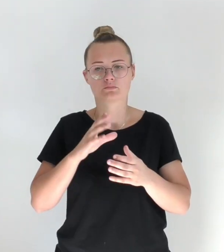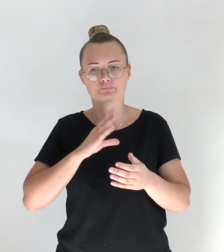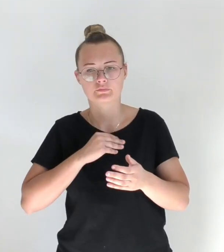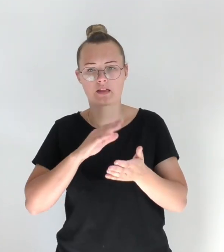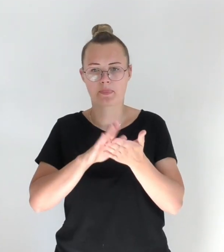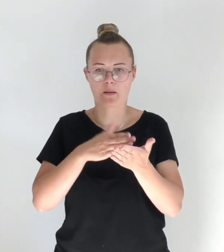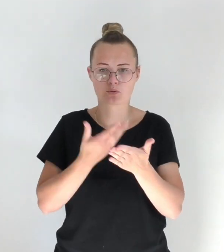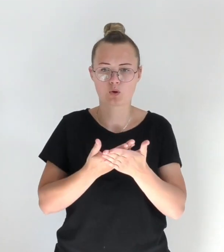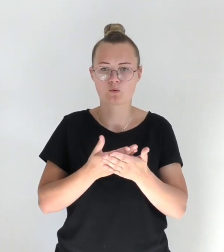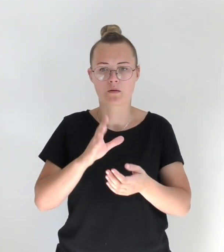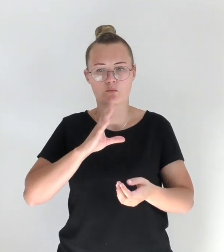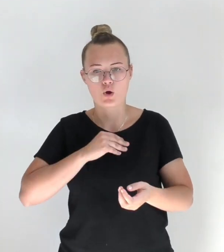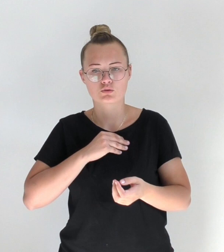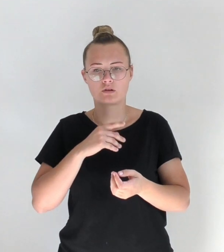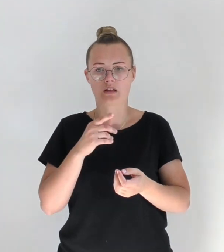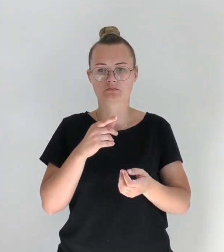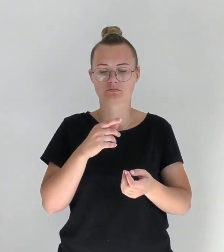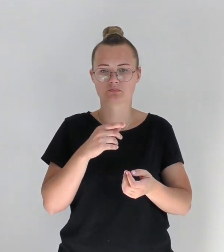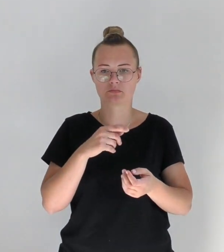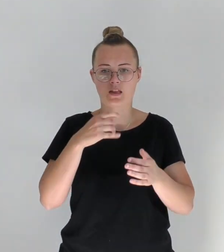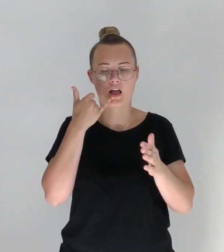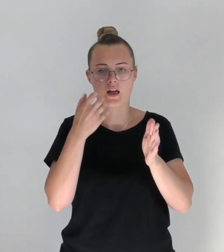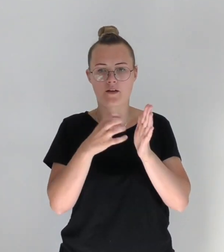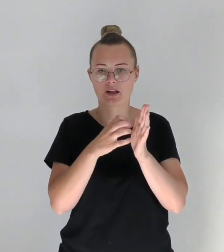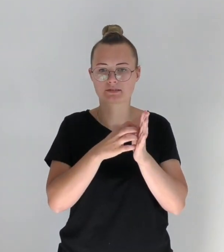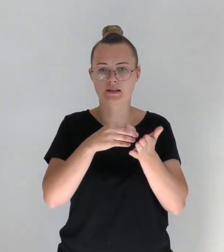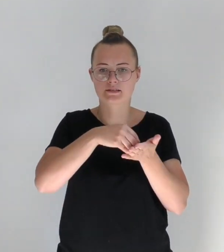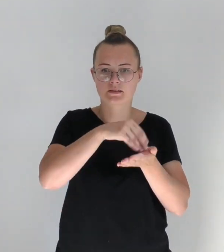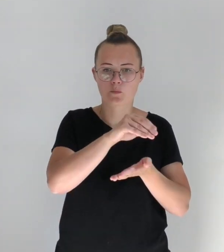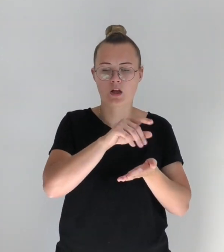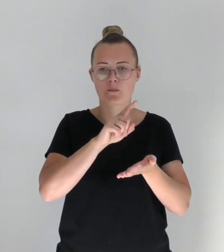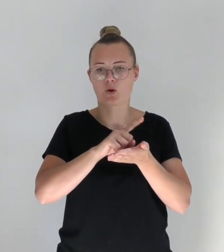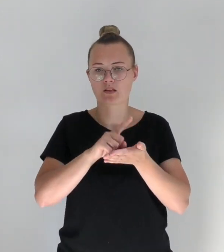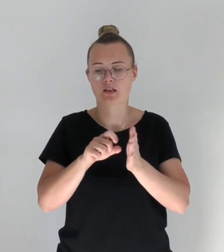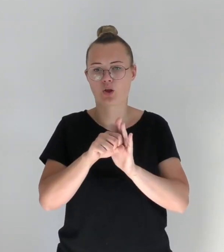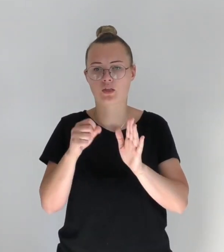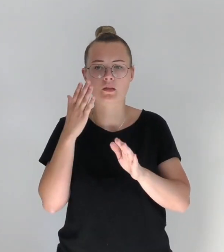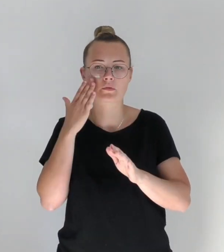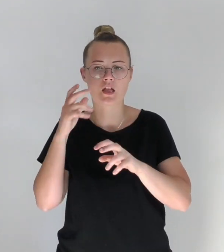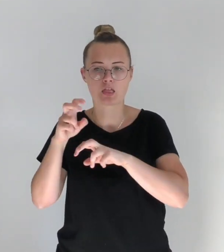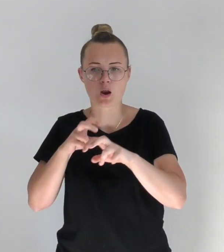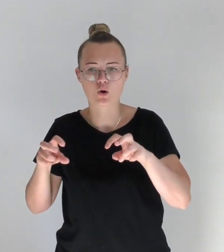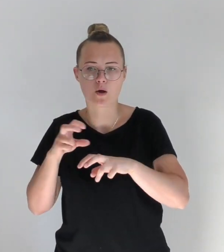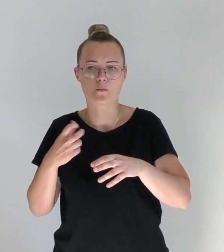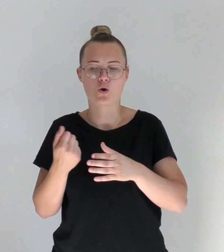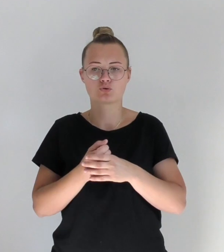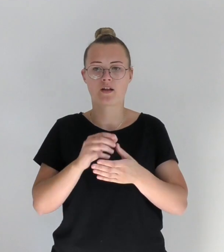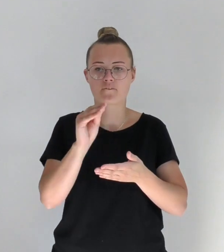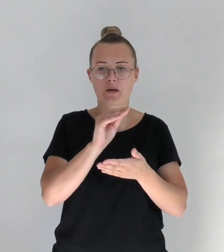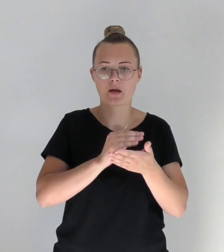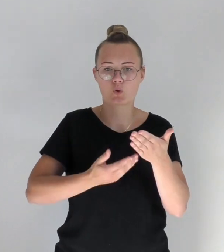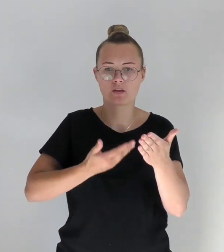zapłacić podatek od nieruchomości,